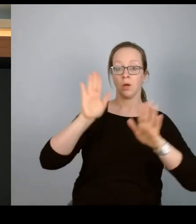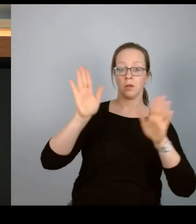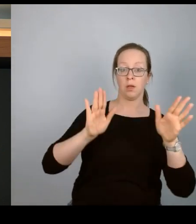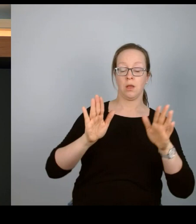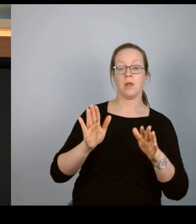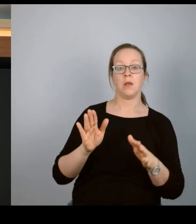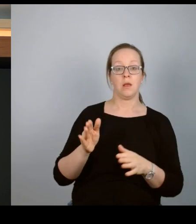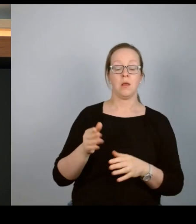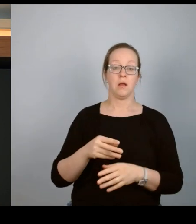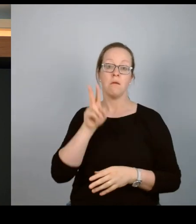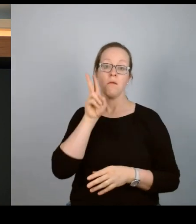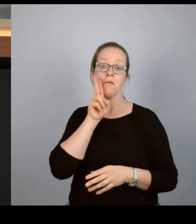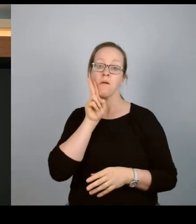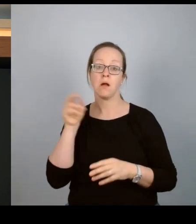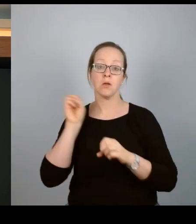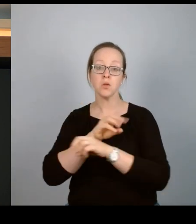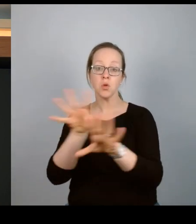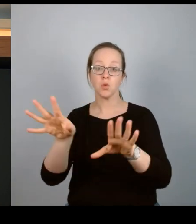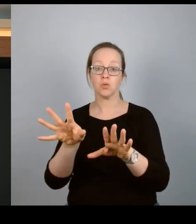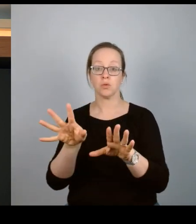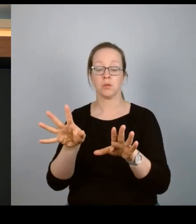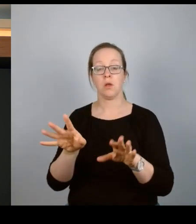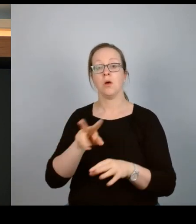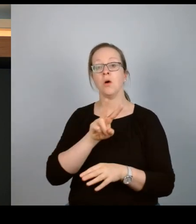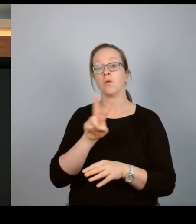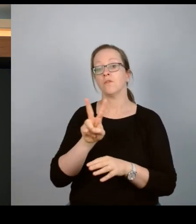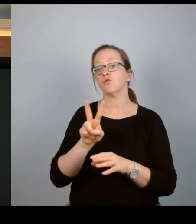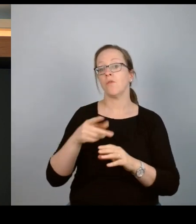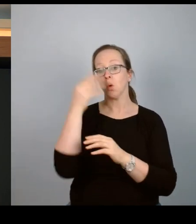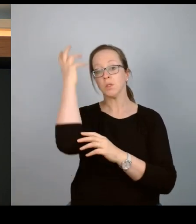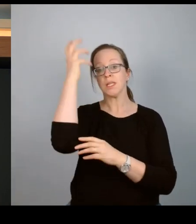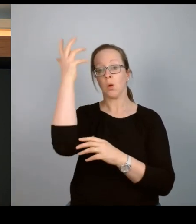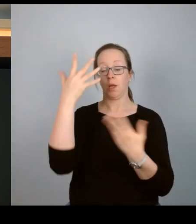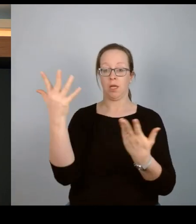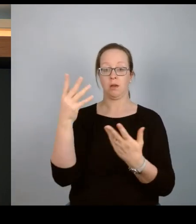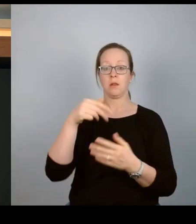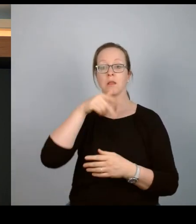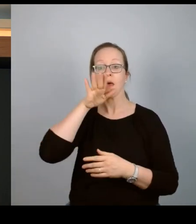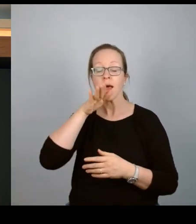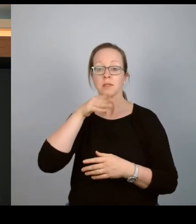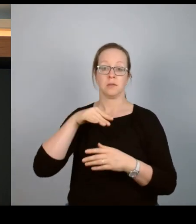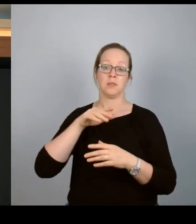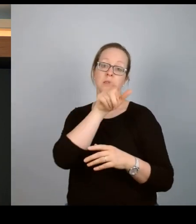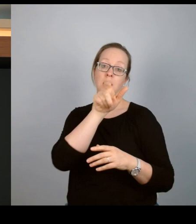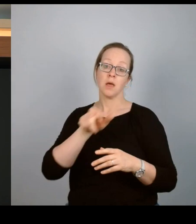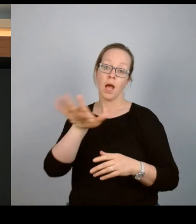partizipative Gestaltung Berlin. Wir wollen unser Berlin nämlich nicht Top downen, sondern